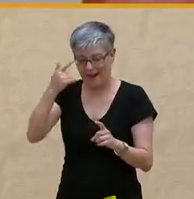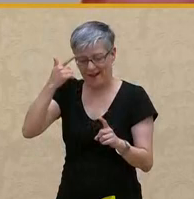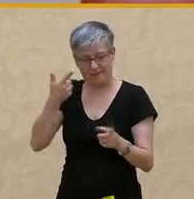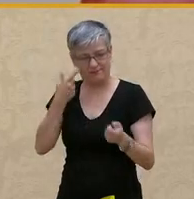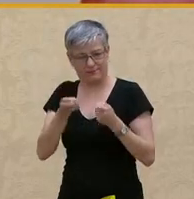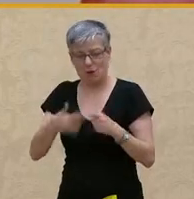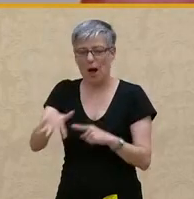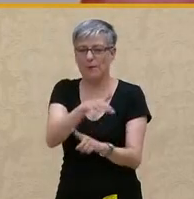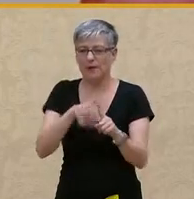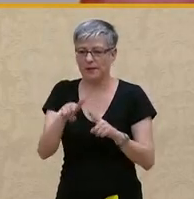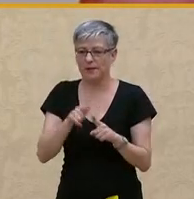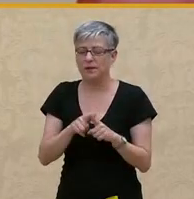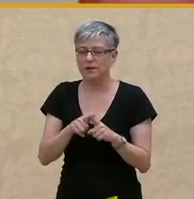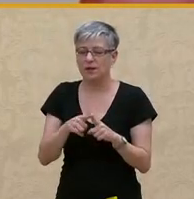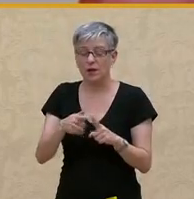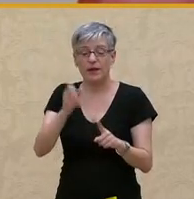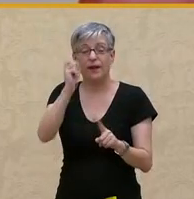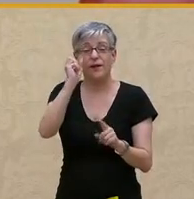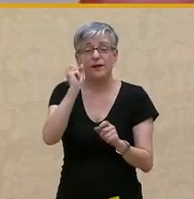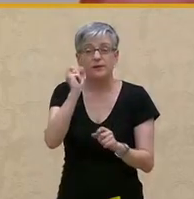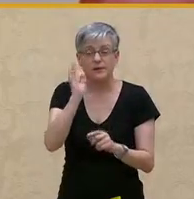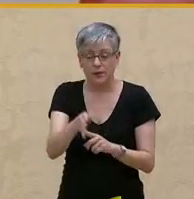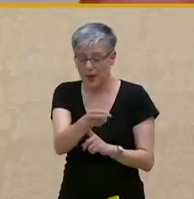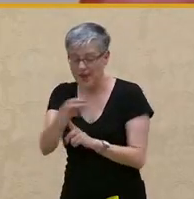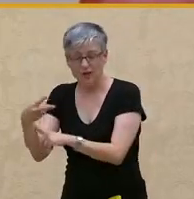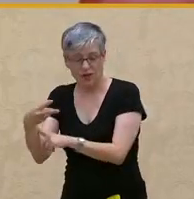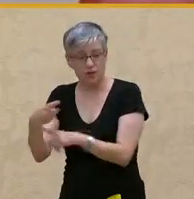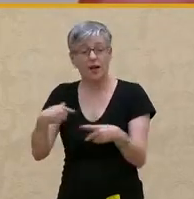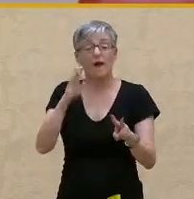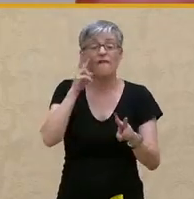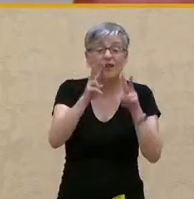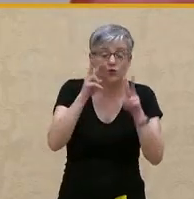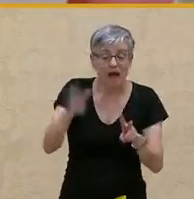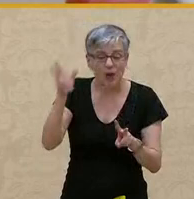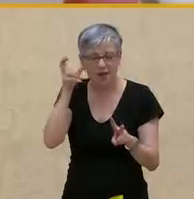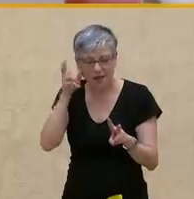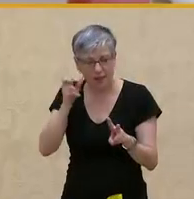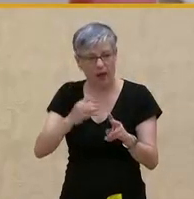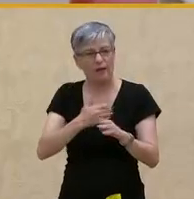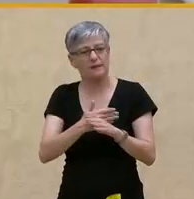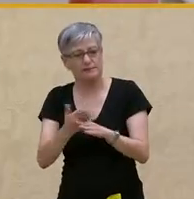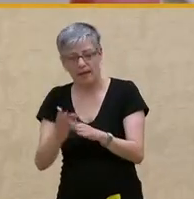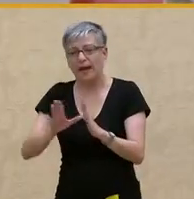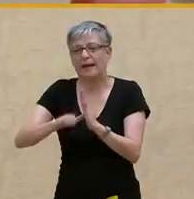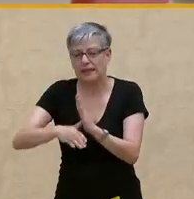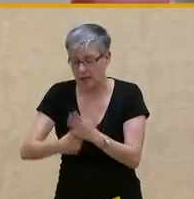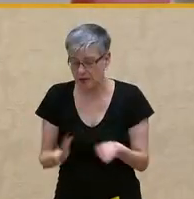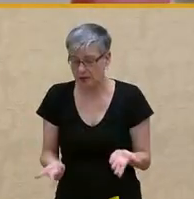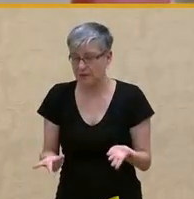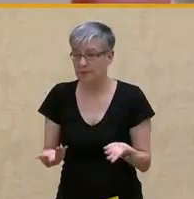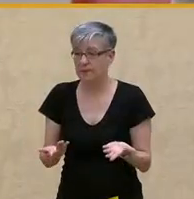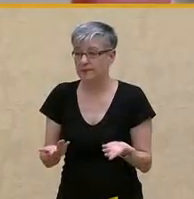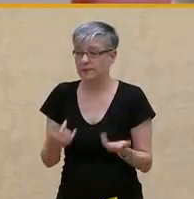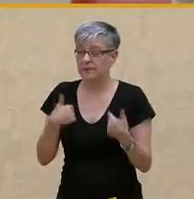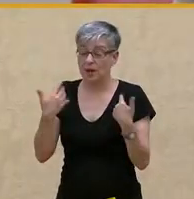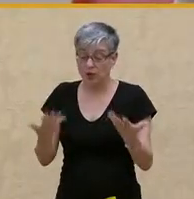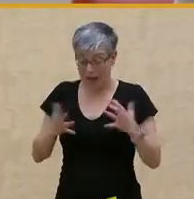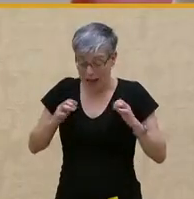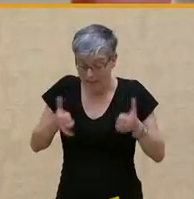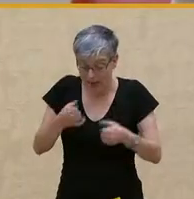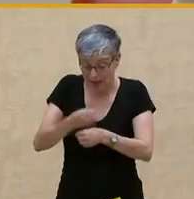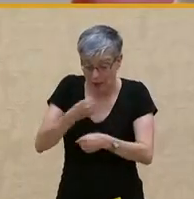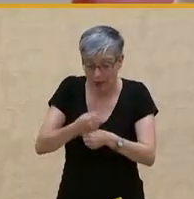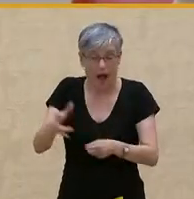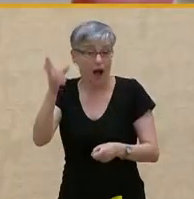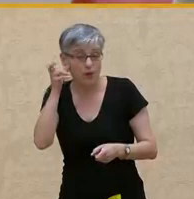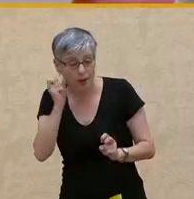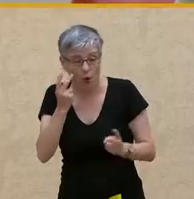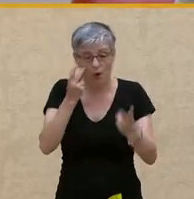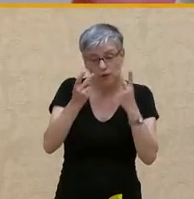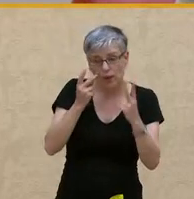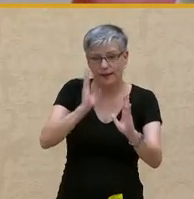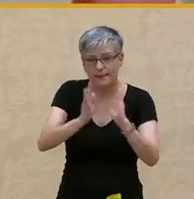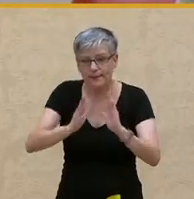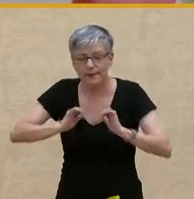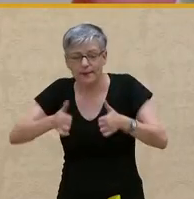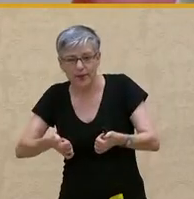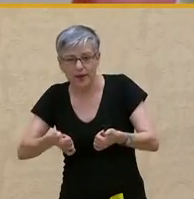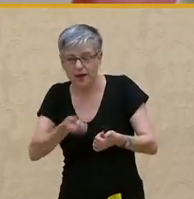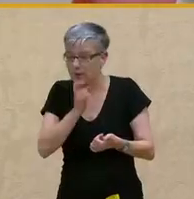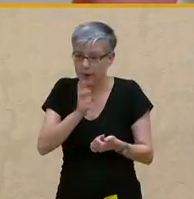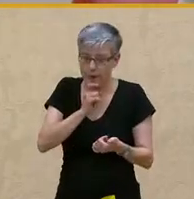Hay pruebas auditivas que hacen que el empezar a trabajar a través de temas visuales y de logopeda